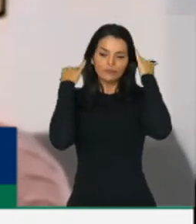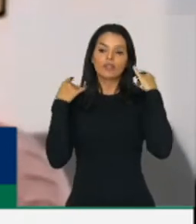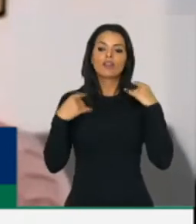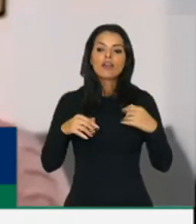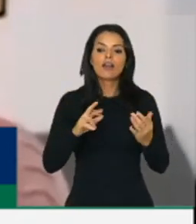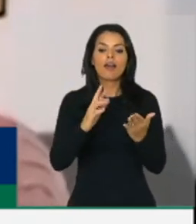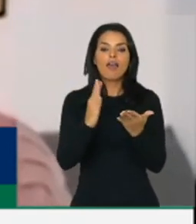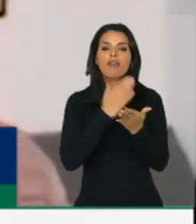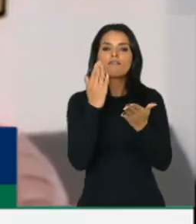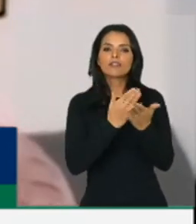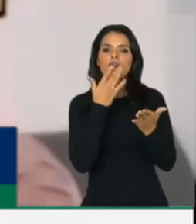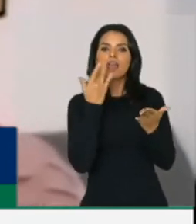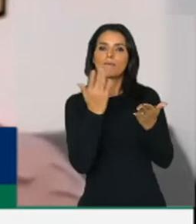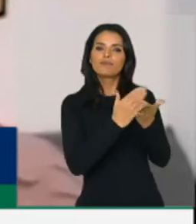QUE INICIA A PANDEMIA EM 2020,